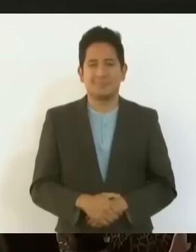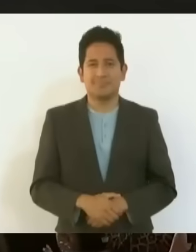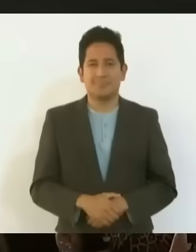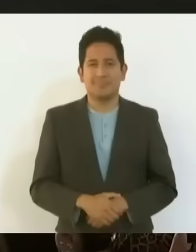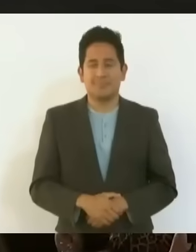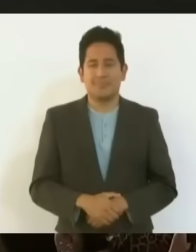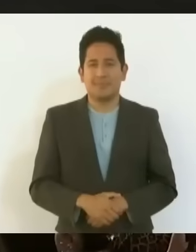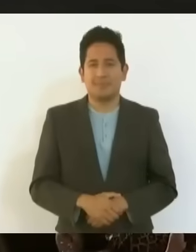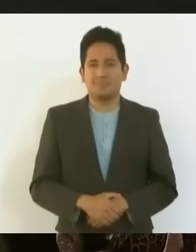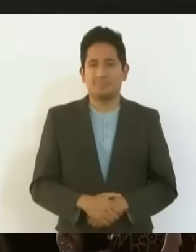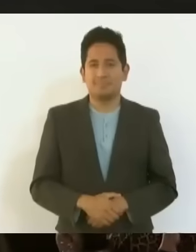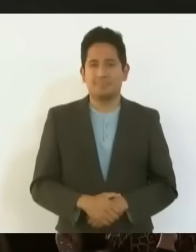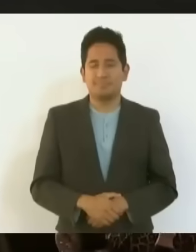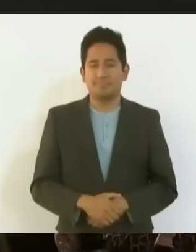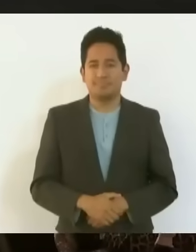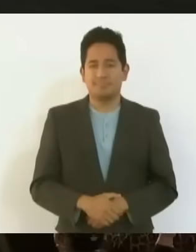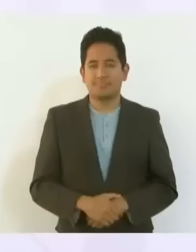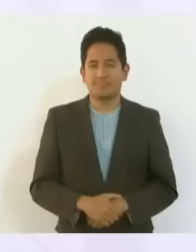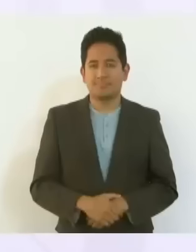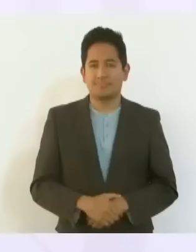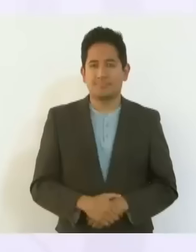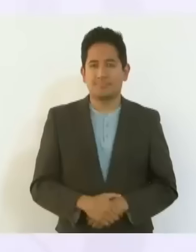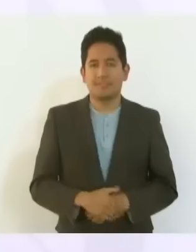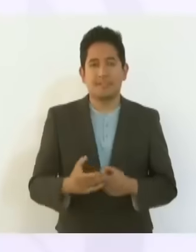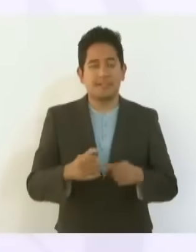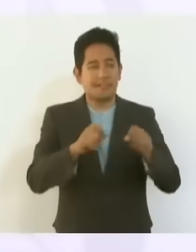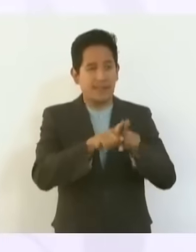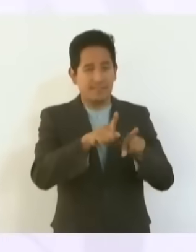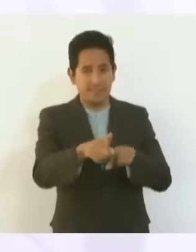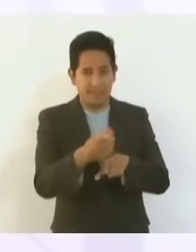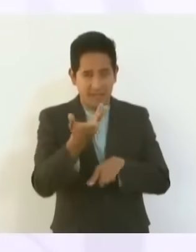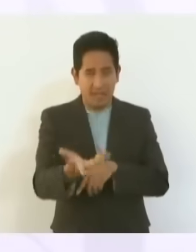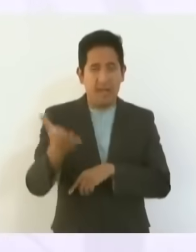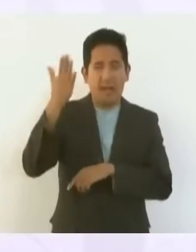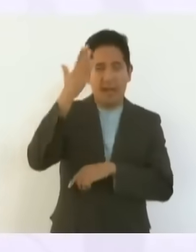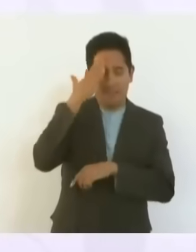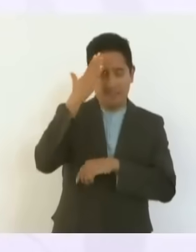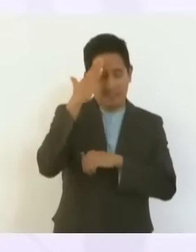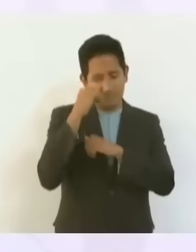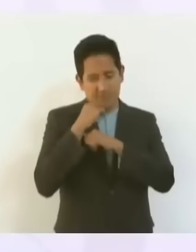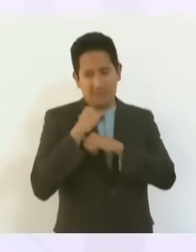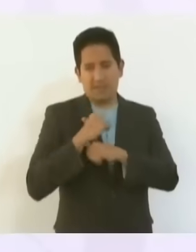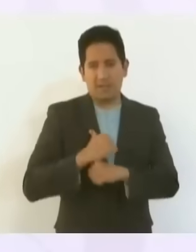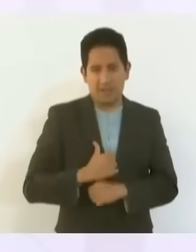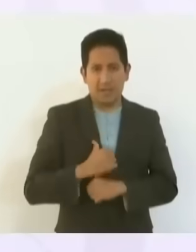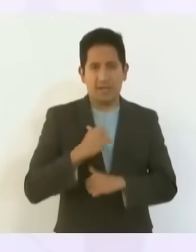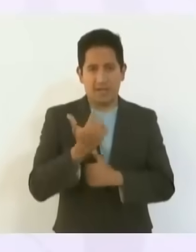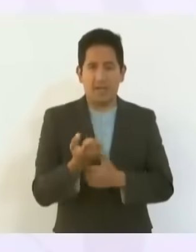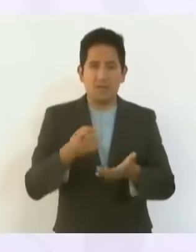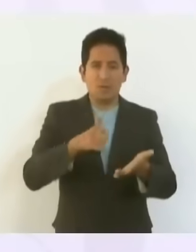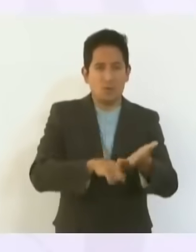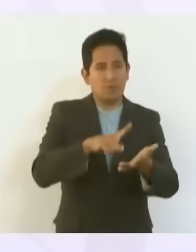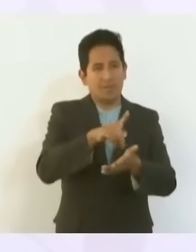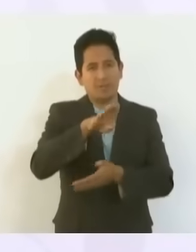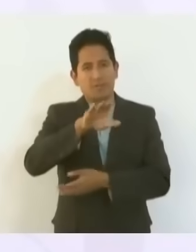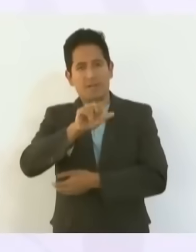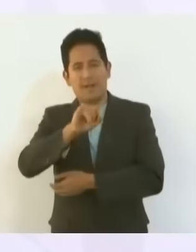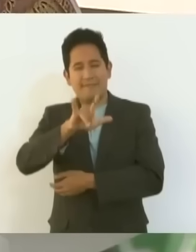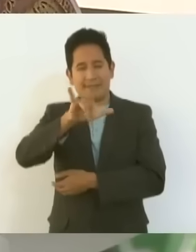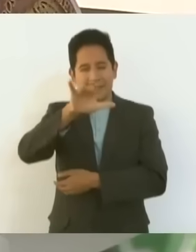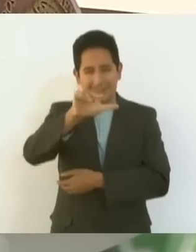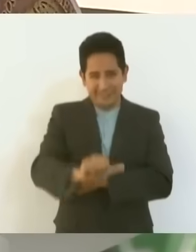Agradezco a Monseñor Efraín Hernández Díaz, rector de la Basílica de Guadalupe,